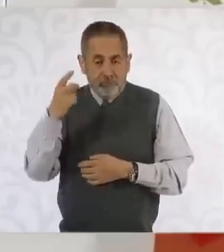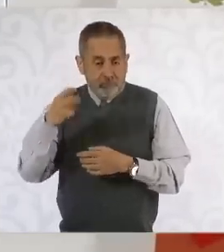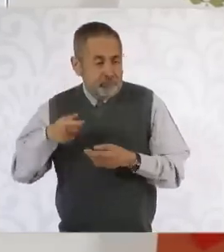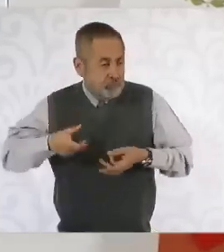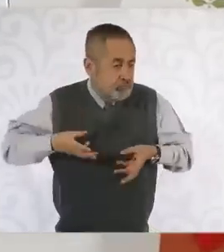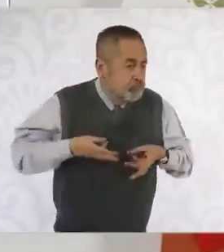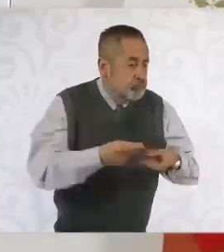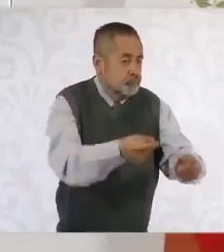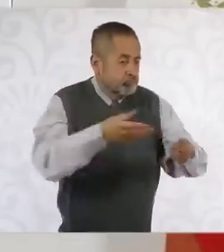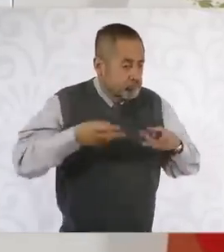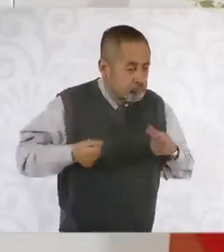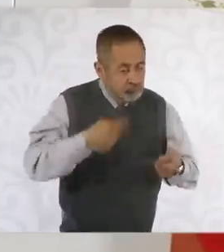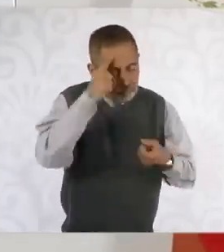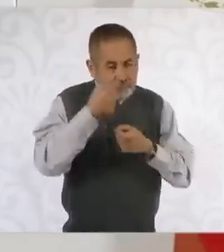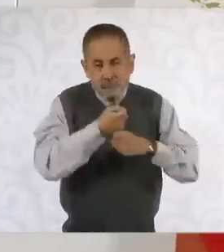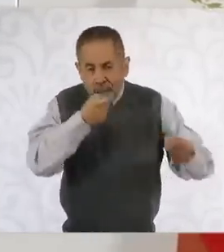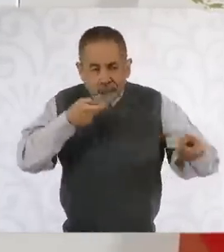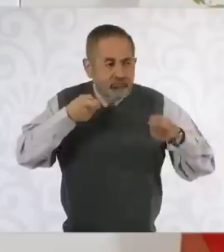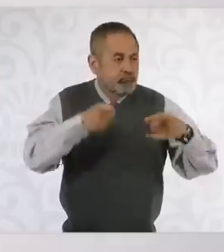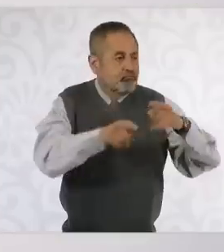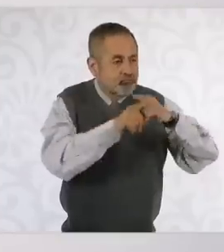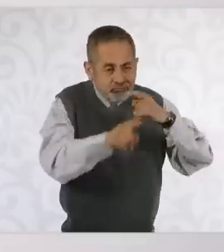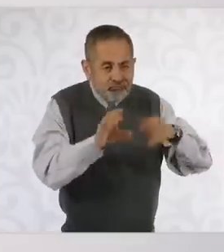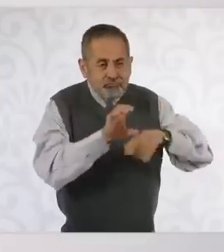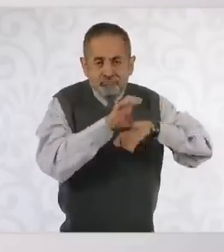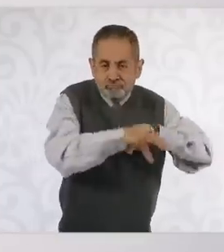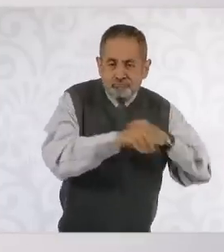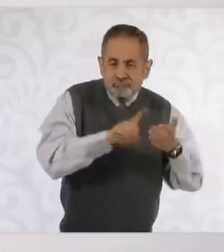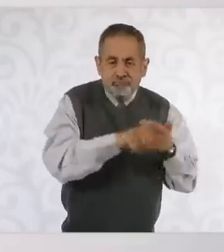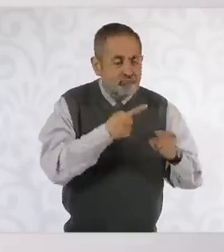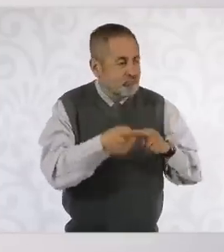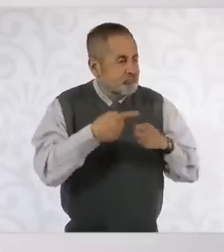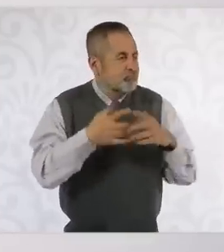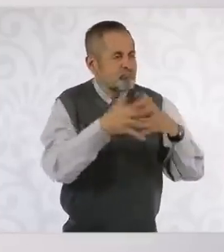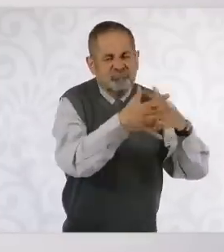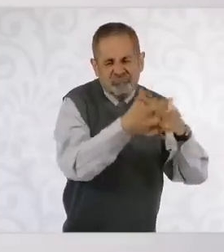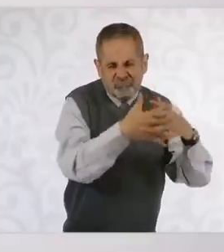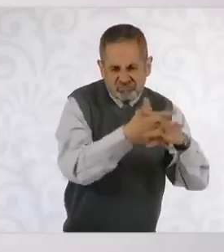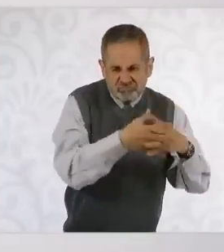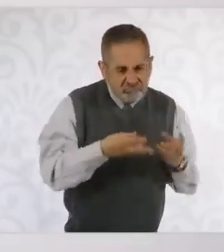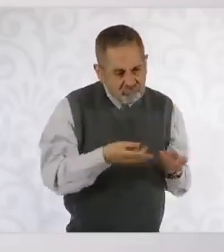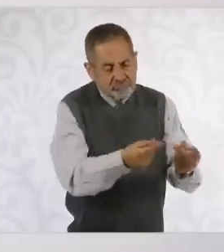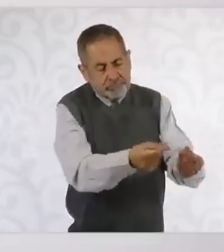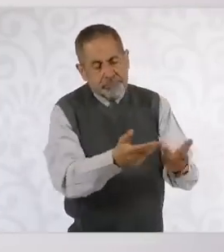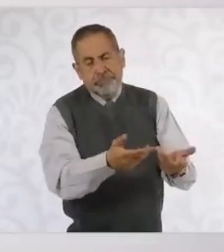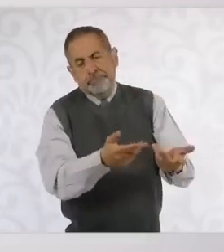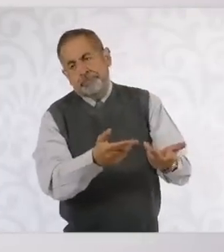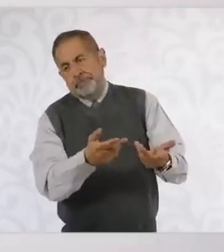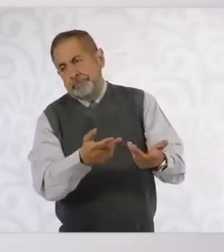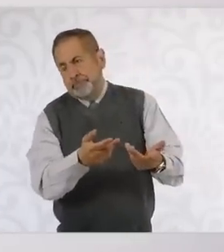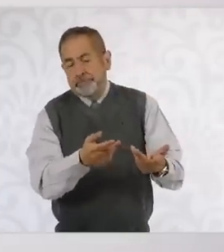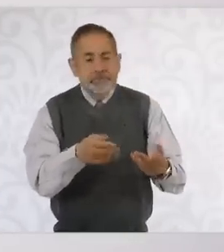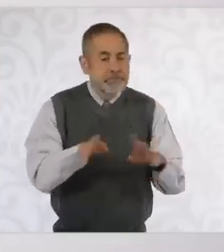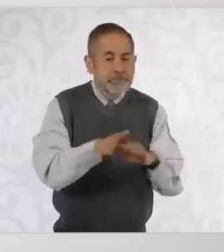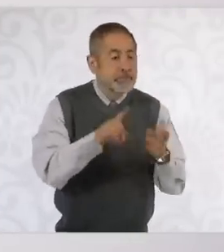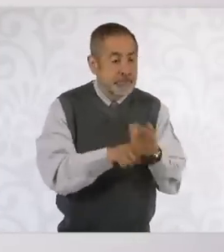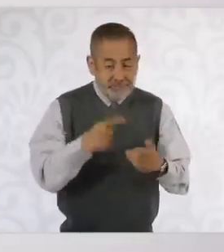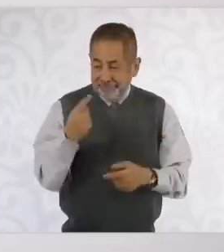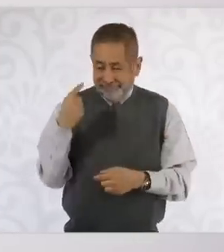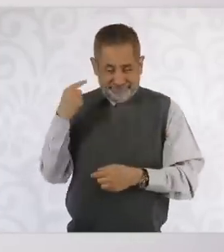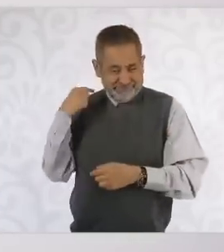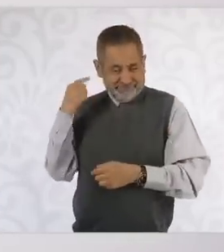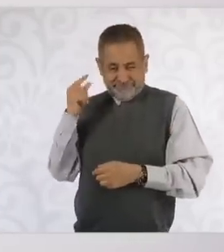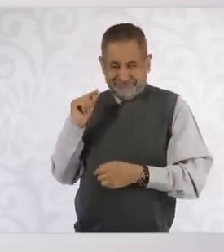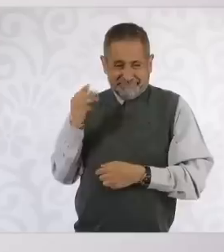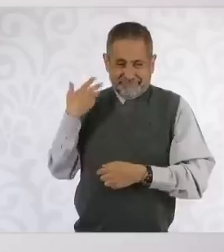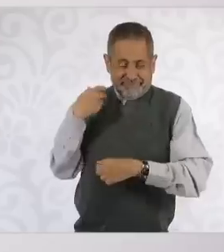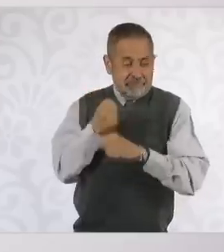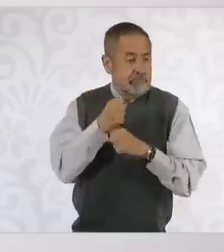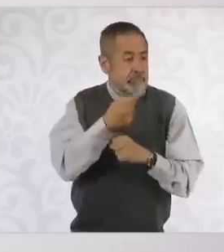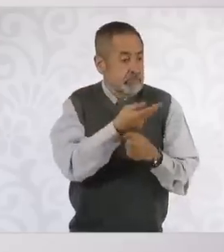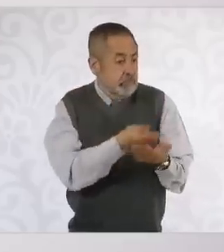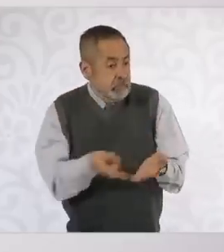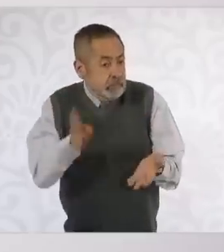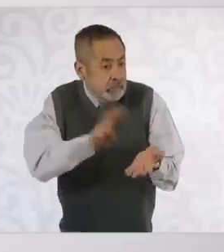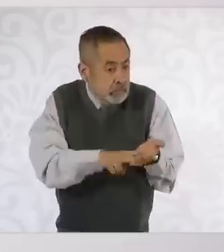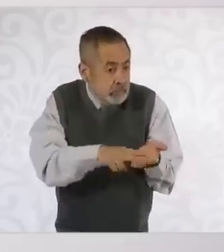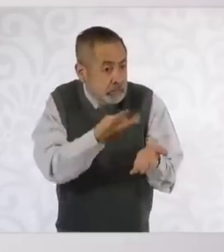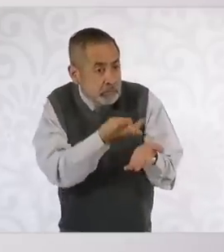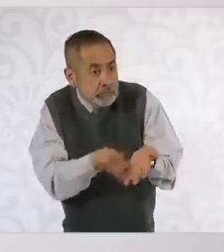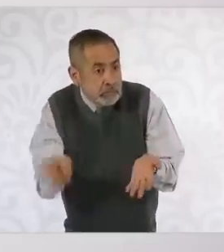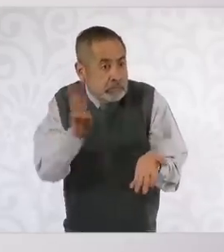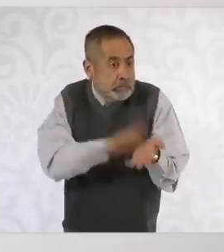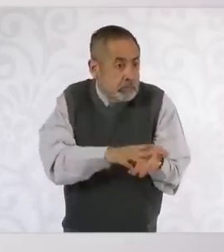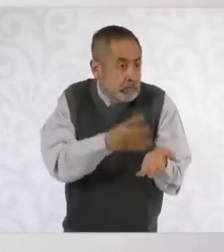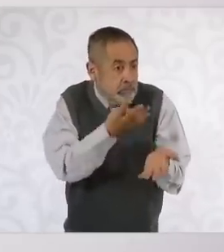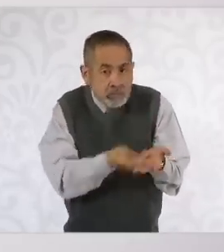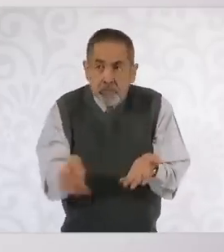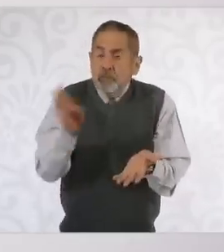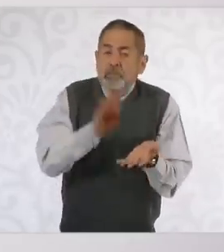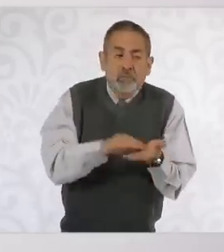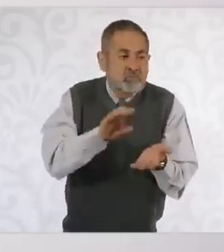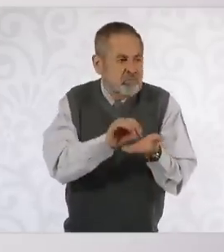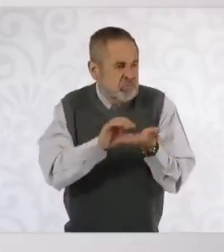en 2023 es en los últimos años creció casi tres veces más el presupuesto armamentos armament